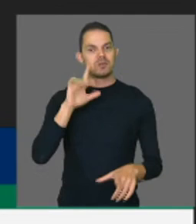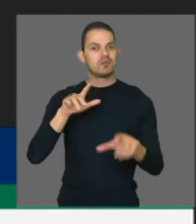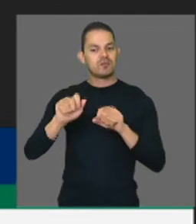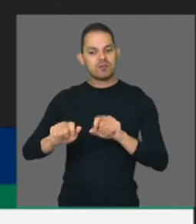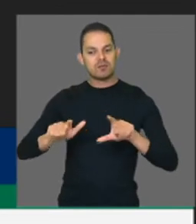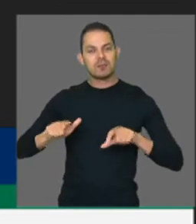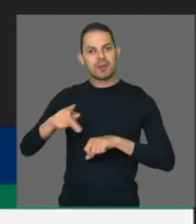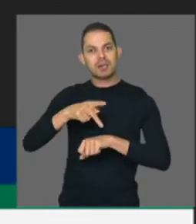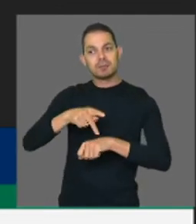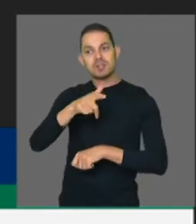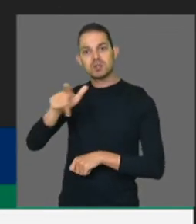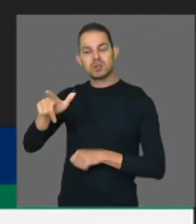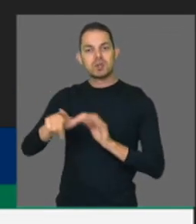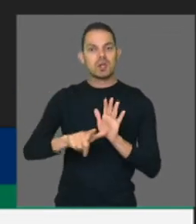COMO BEM JÁ FOI DITO AQUI POR MEUS ANTECESSORES, O BRASIL